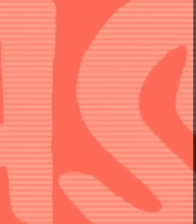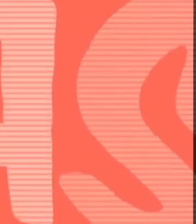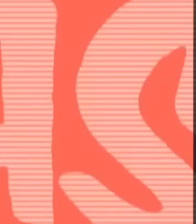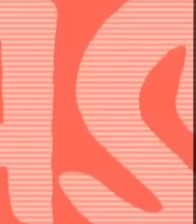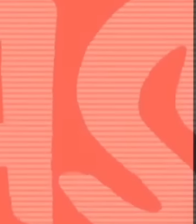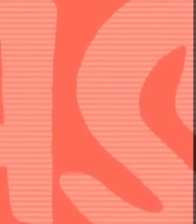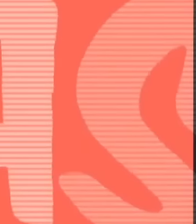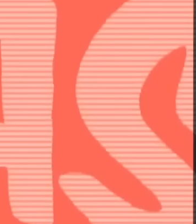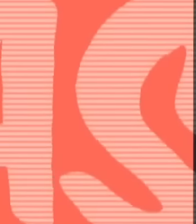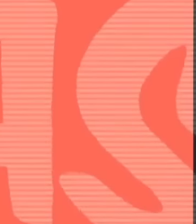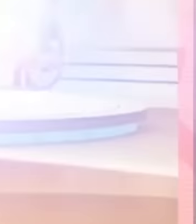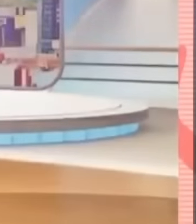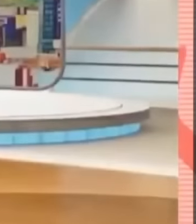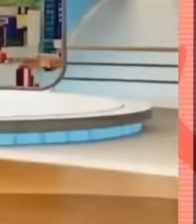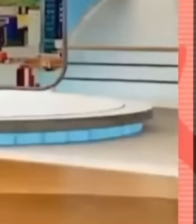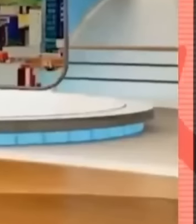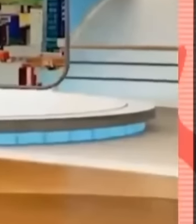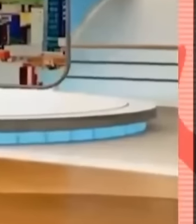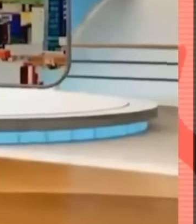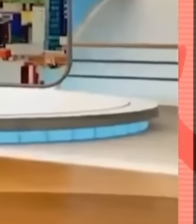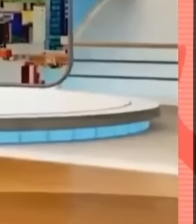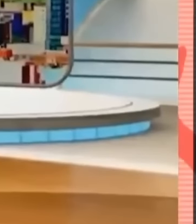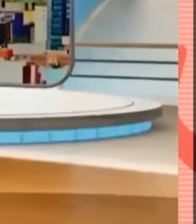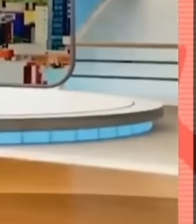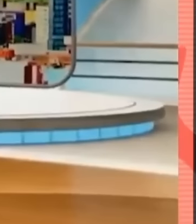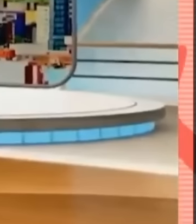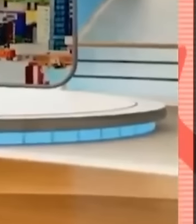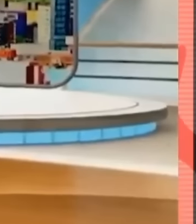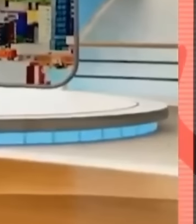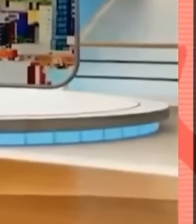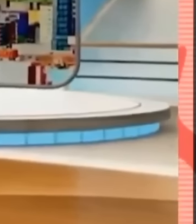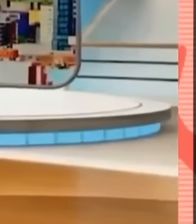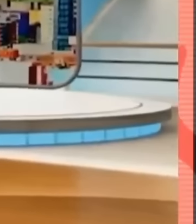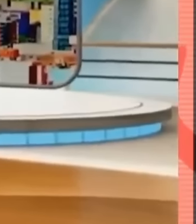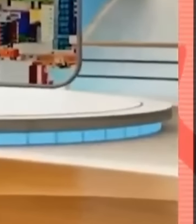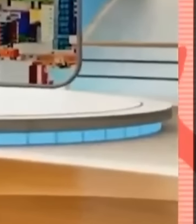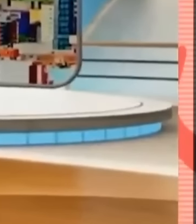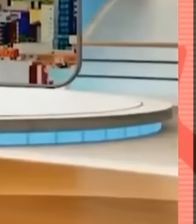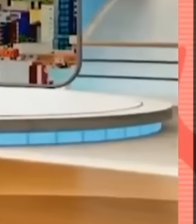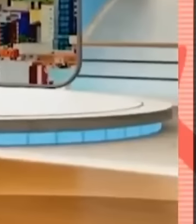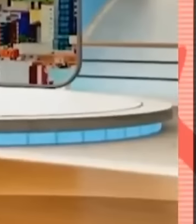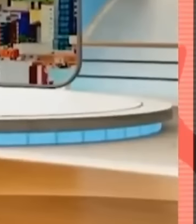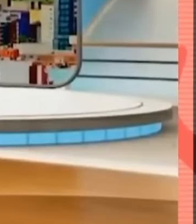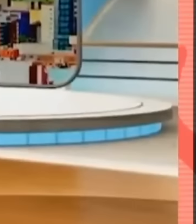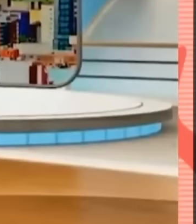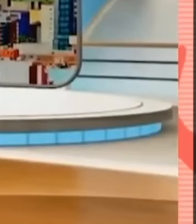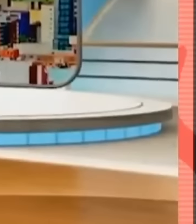y Claudia Shin. Fue un crimen de estado, de un estado sordo y ciego a los gritos de auxilio,